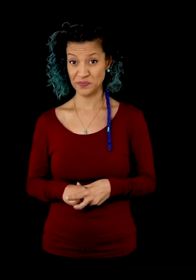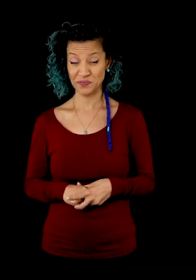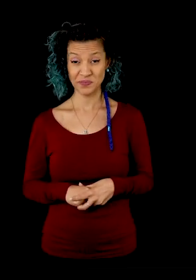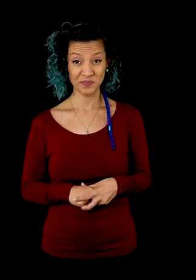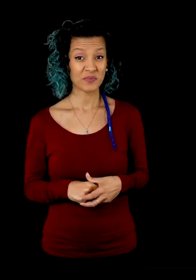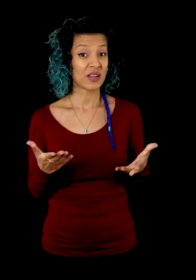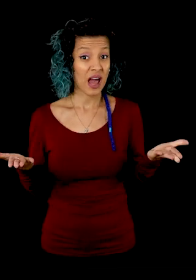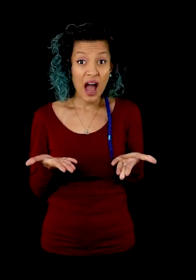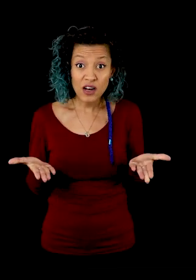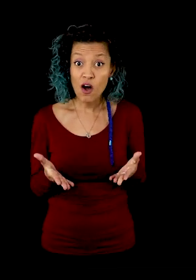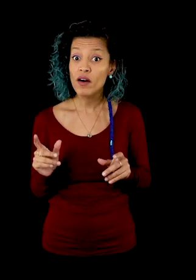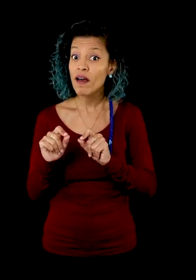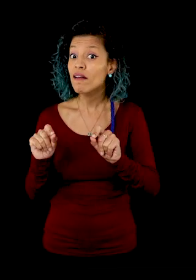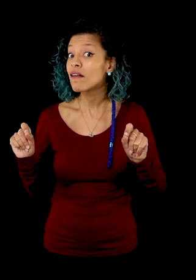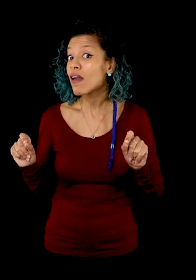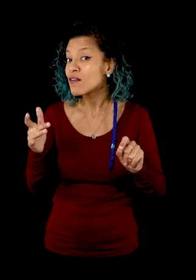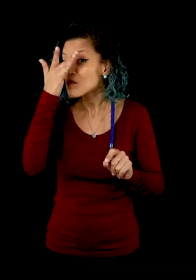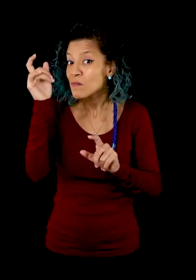Agora os integrantes da nossa companhia.